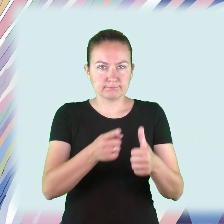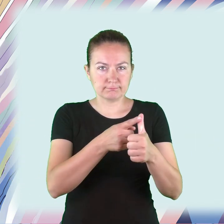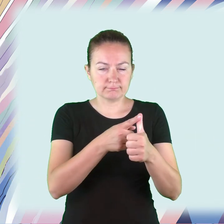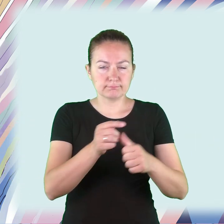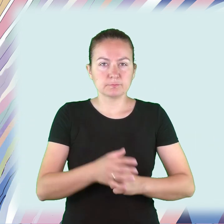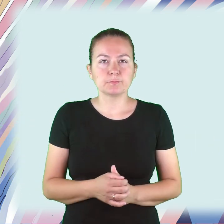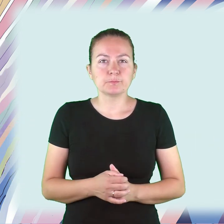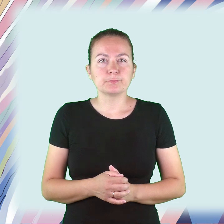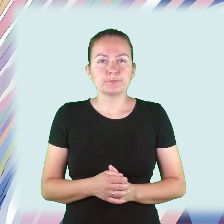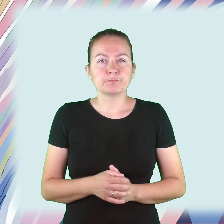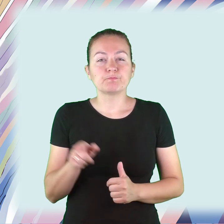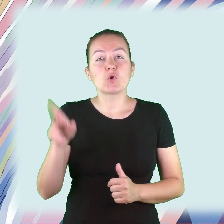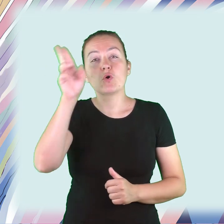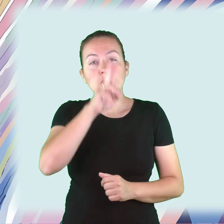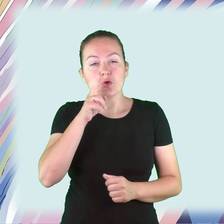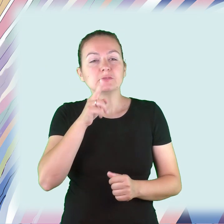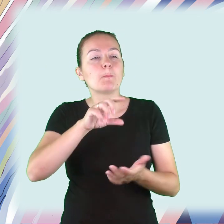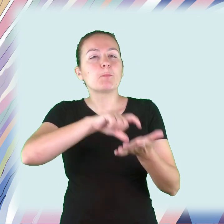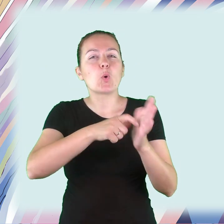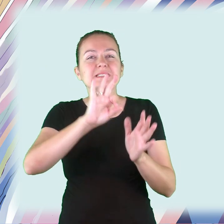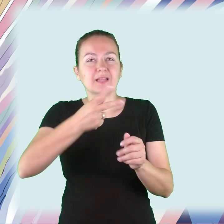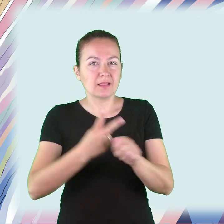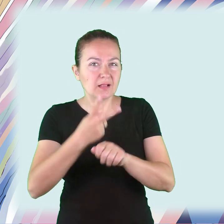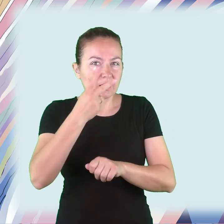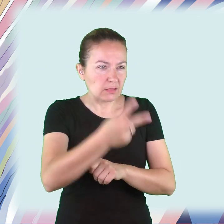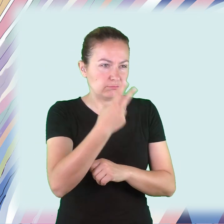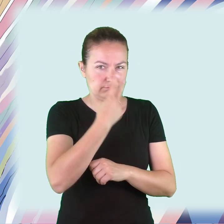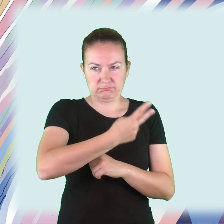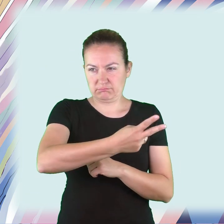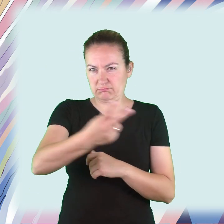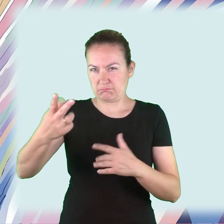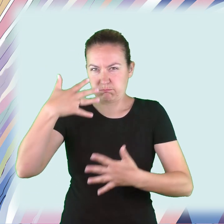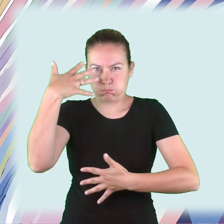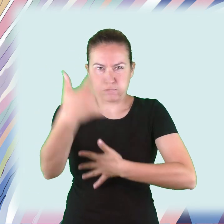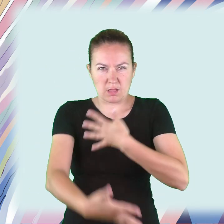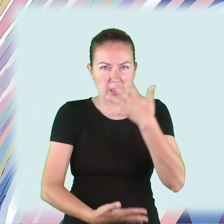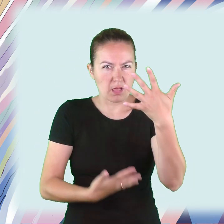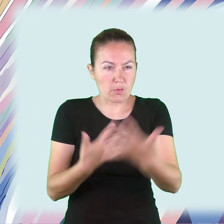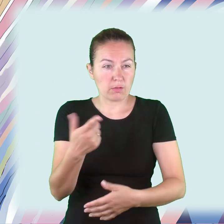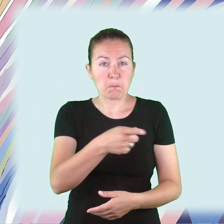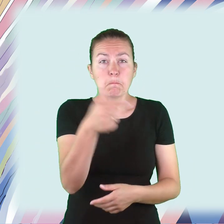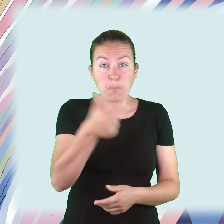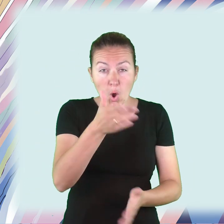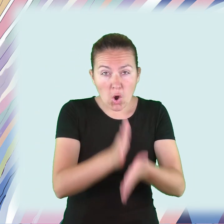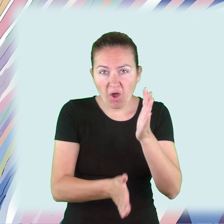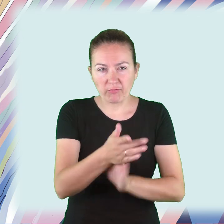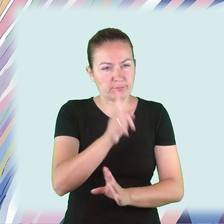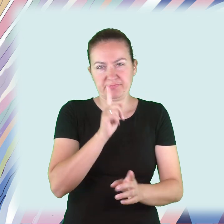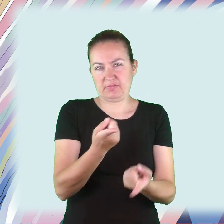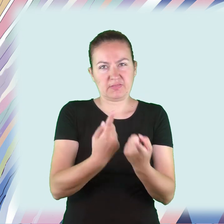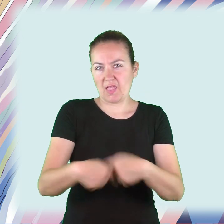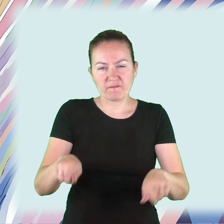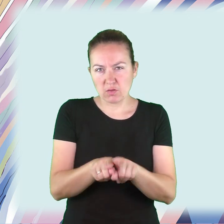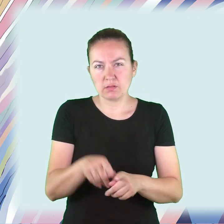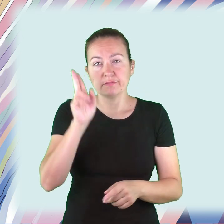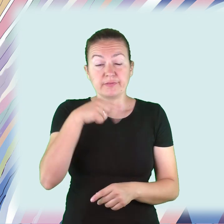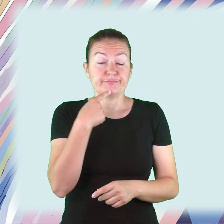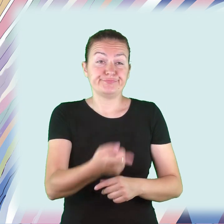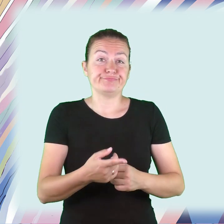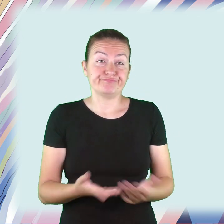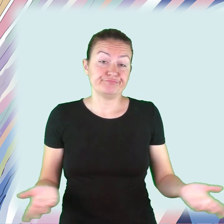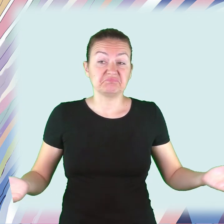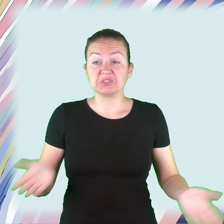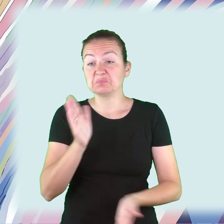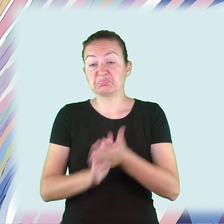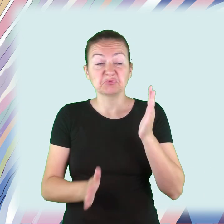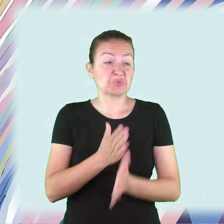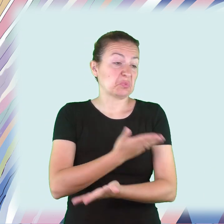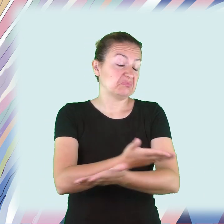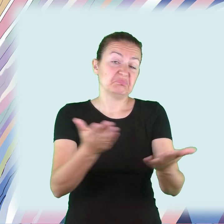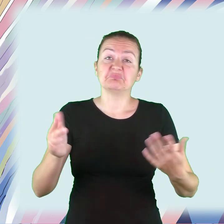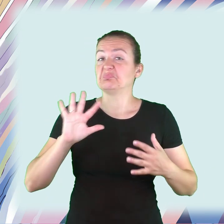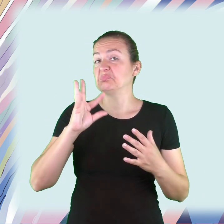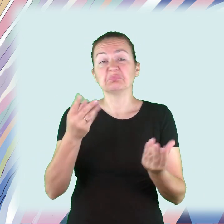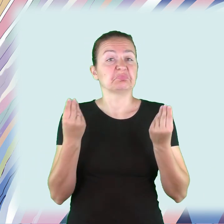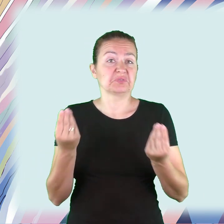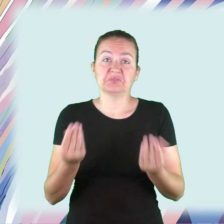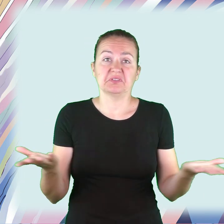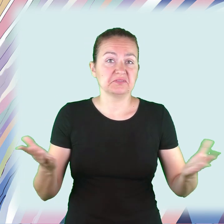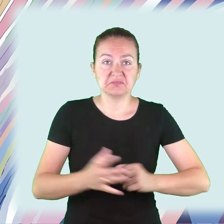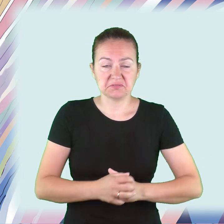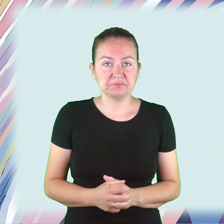1. Rodzice wchodzą do pokoju syna. Jest okropny bałagan. Syn miał posprzątać, ale tego nie zrobił. Tata mówi: No, pięknie tu posprzątałeś!